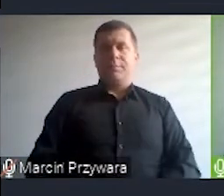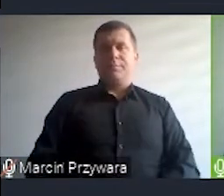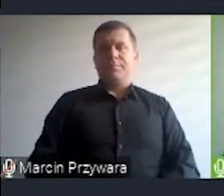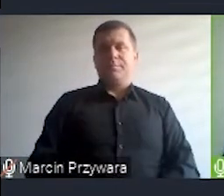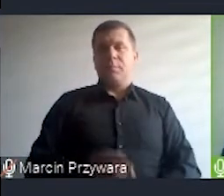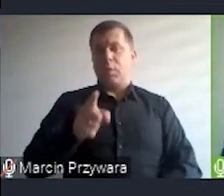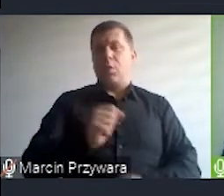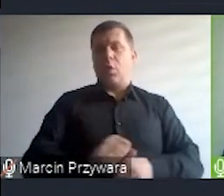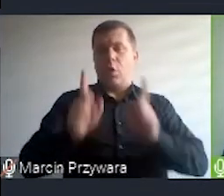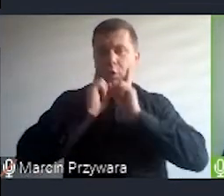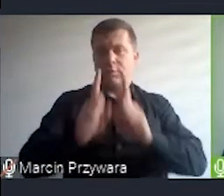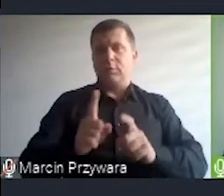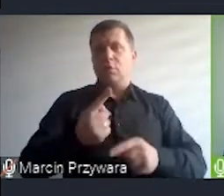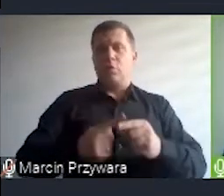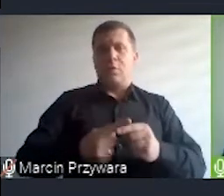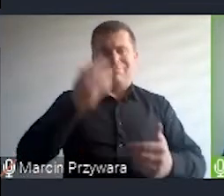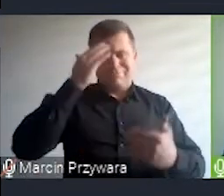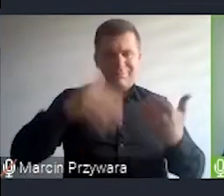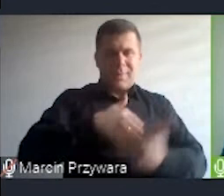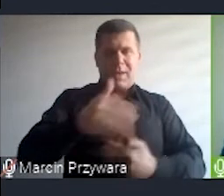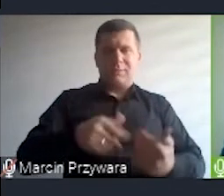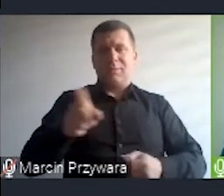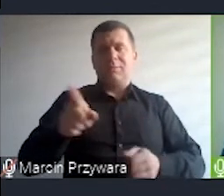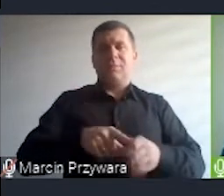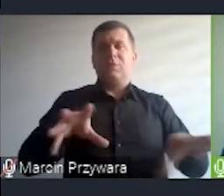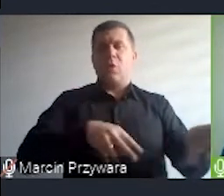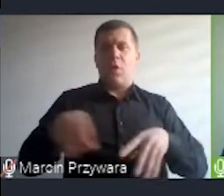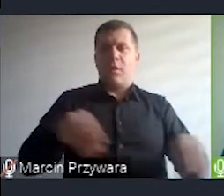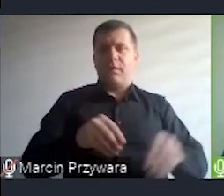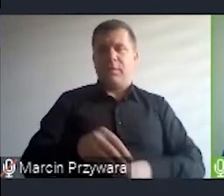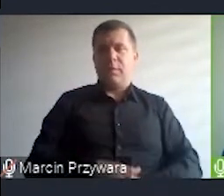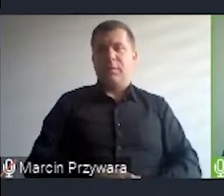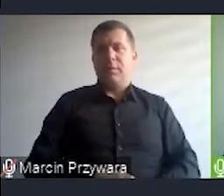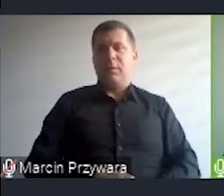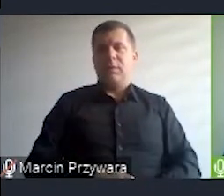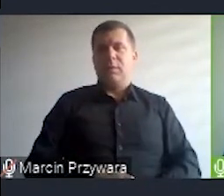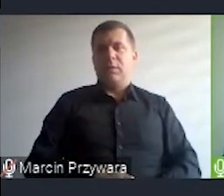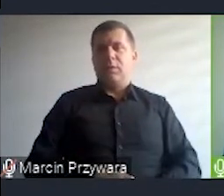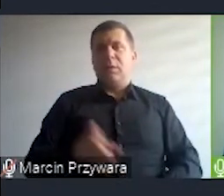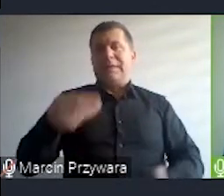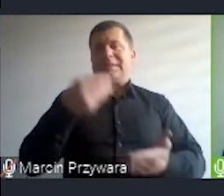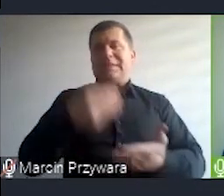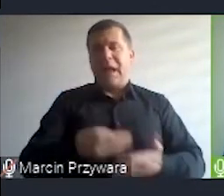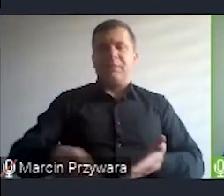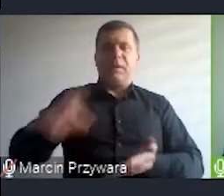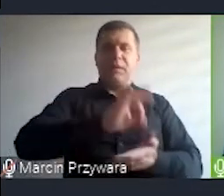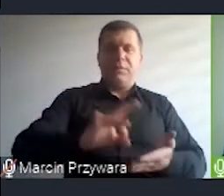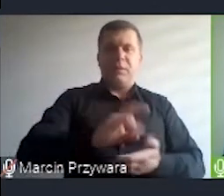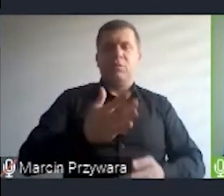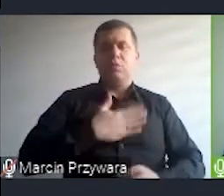To oczywiście będzie mieszać szyki wszystkim księgowym. To oczywiście będzie u skarbników w gminach powodować niezadowolenie